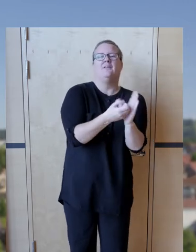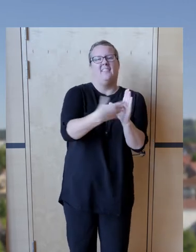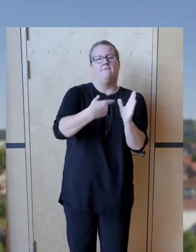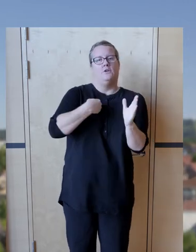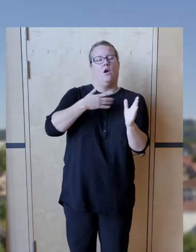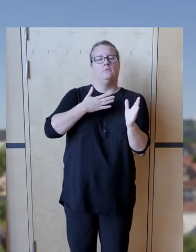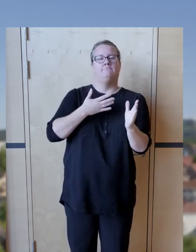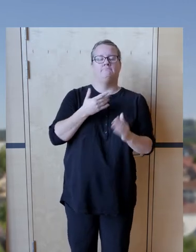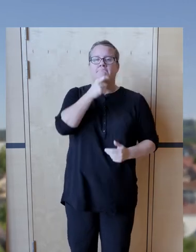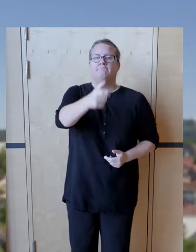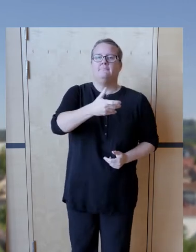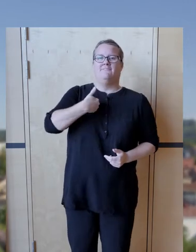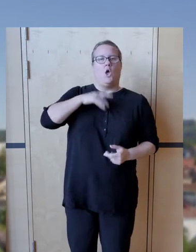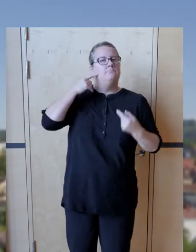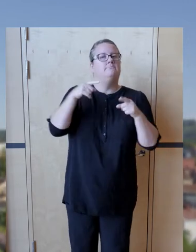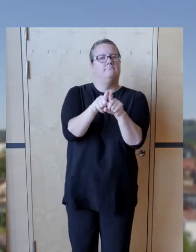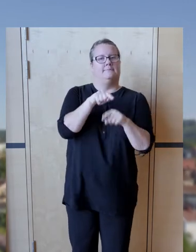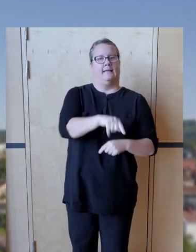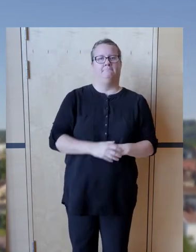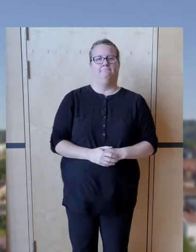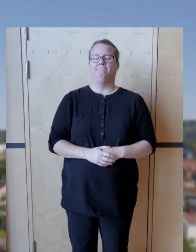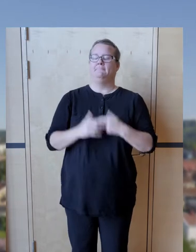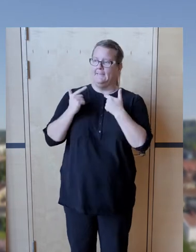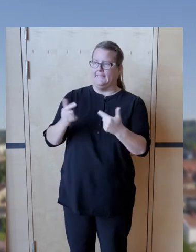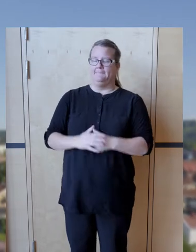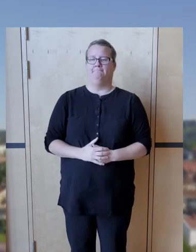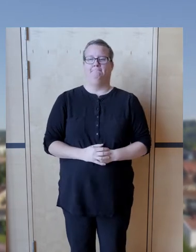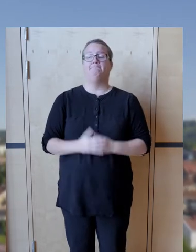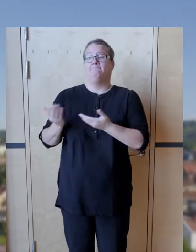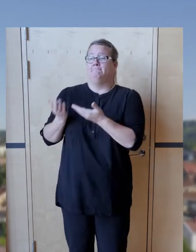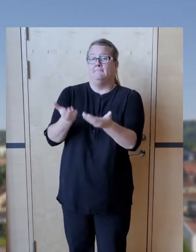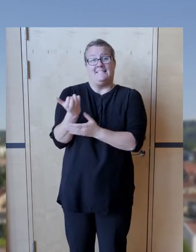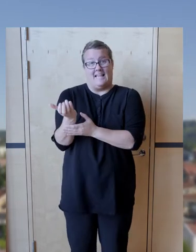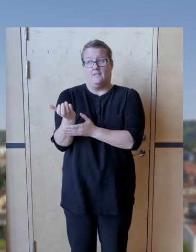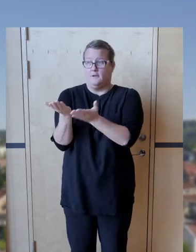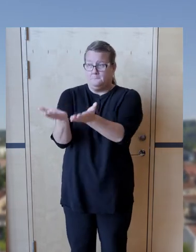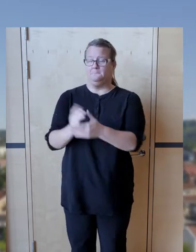Tack ska du ha då lämna ut till Håkan Andersson centerpartiet det står ju siffran motivation